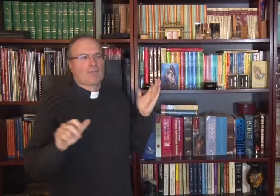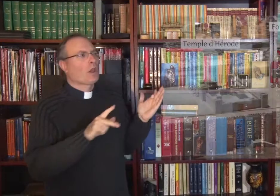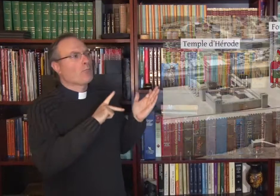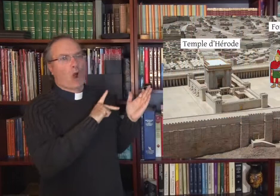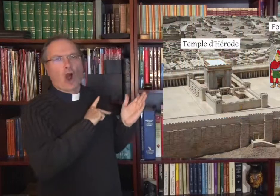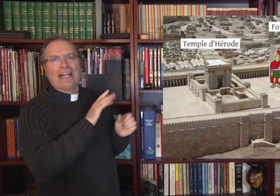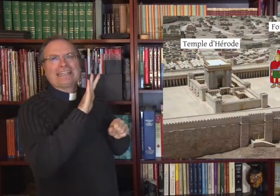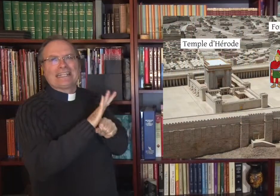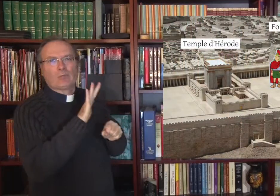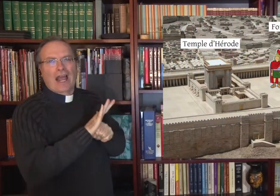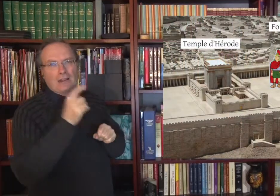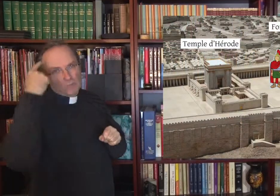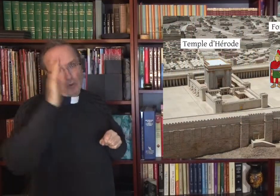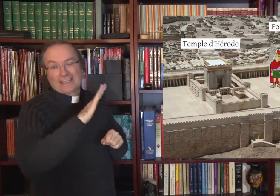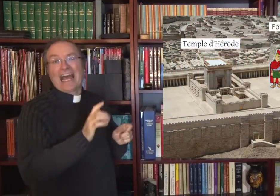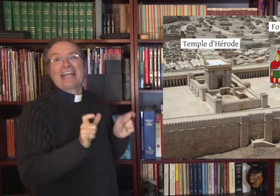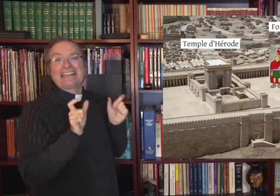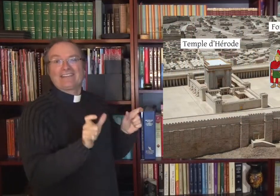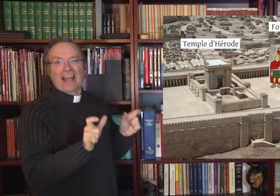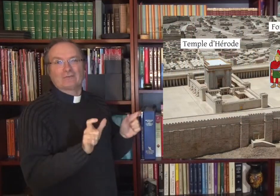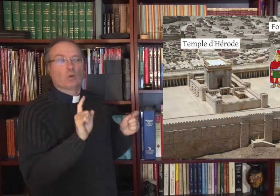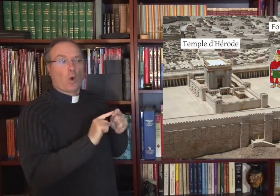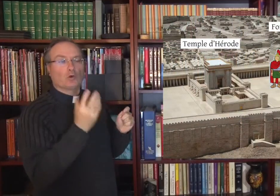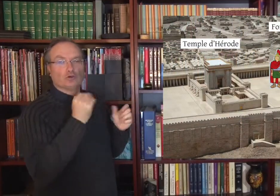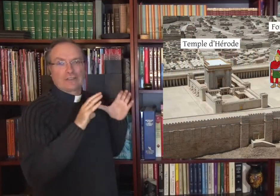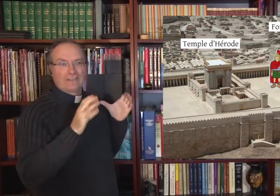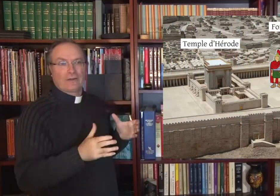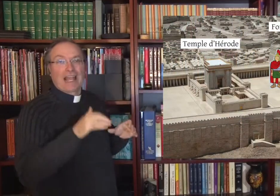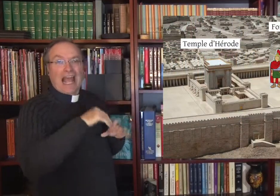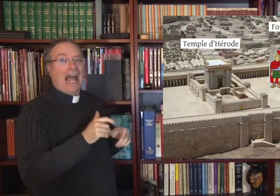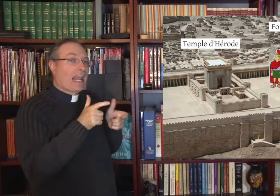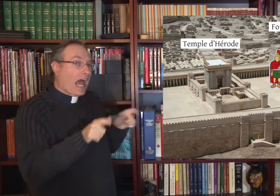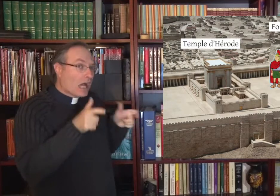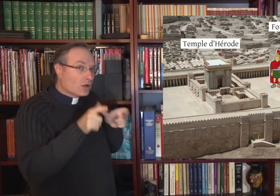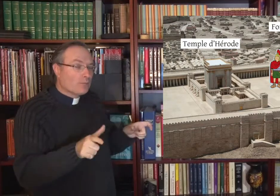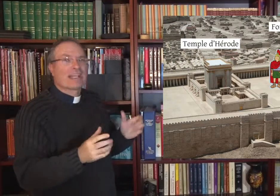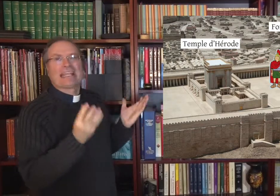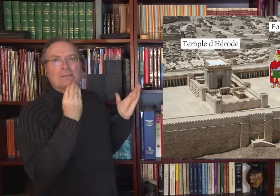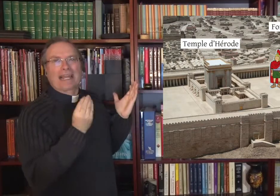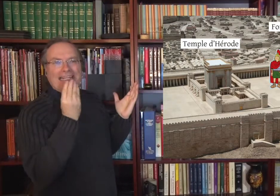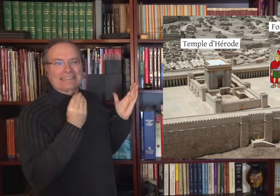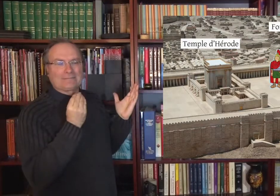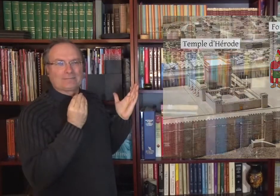Paul témoigne pour sa défense aux Juifs en langue hébraïque.